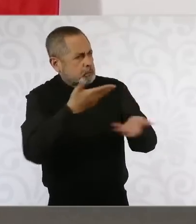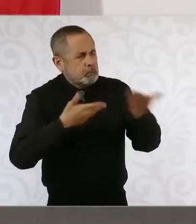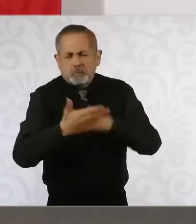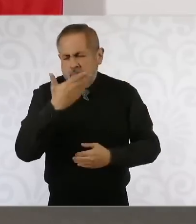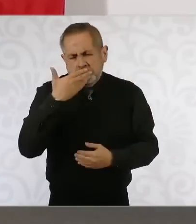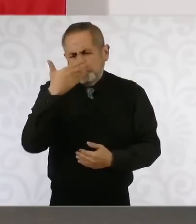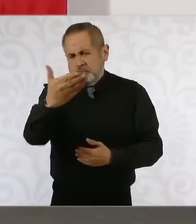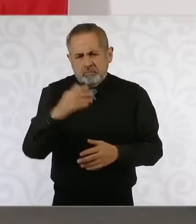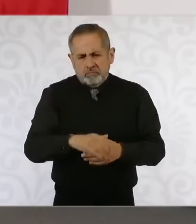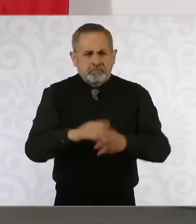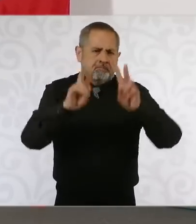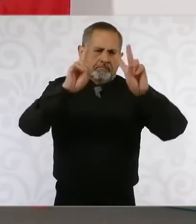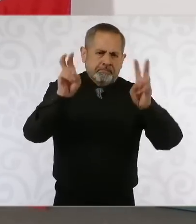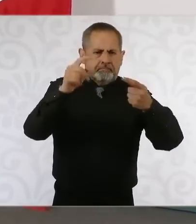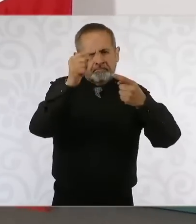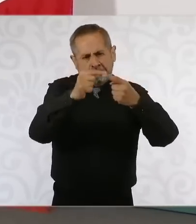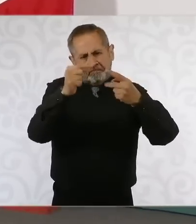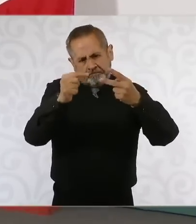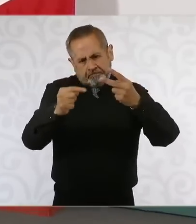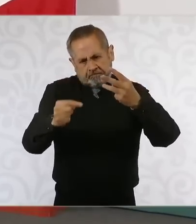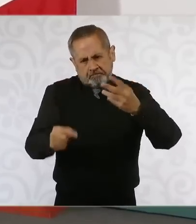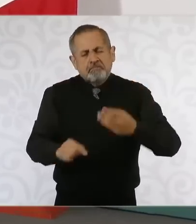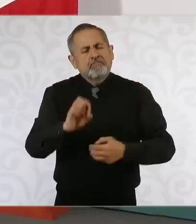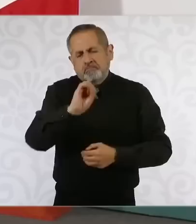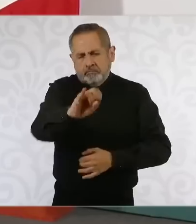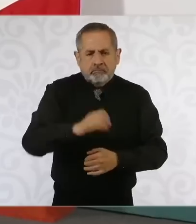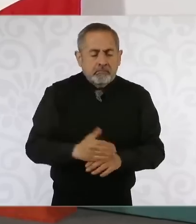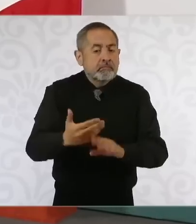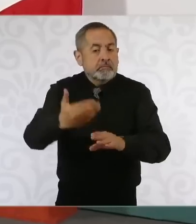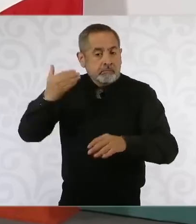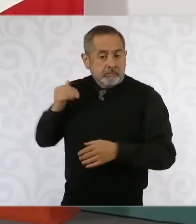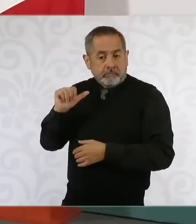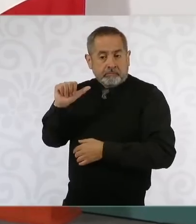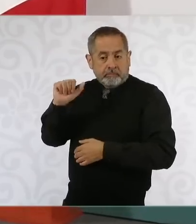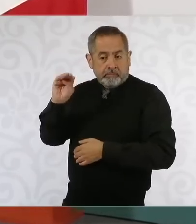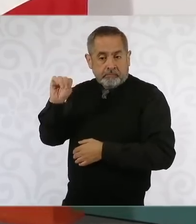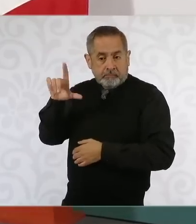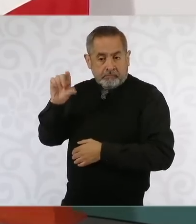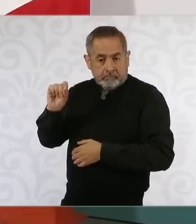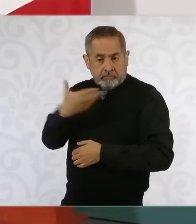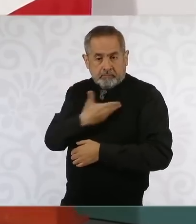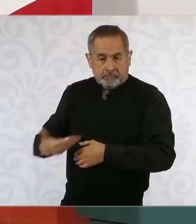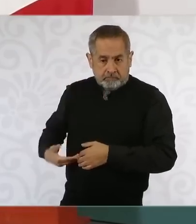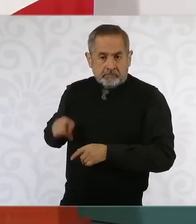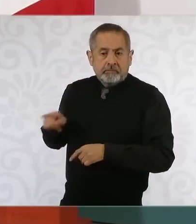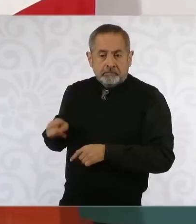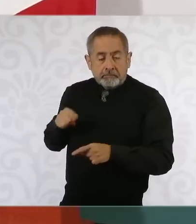temas el presidente López Obrador Tuvo una buena relación con el presidente Trump y no